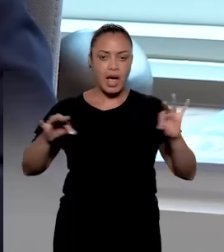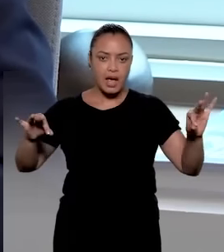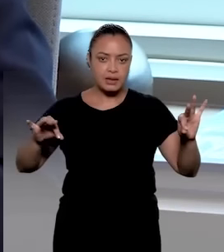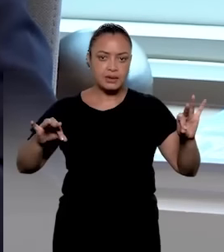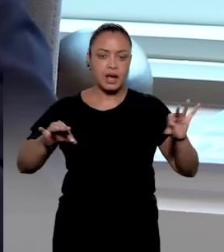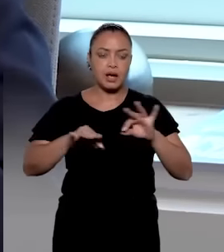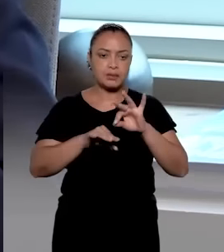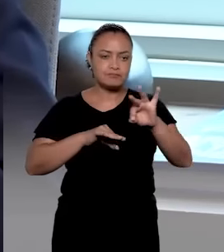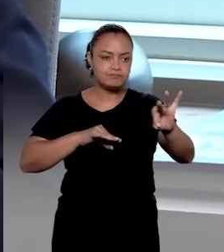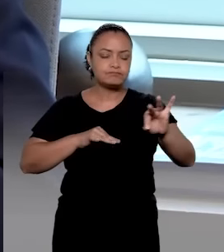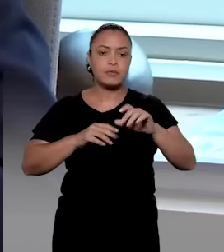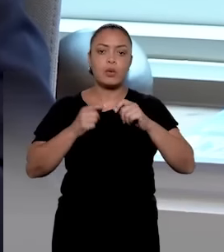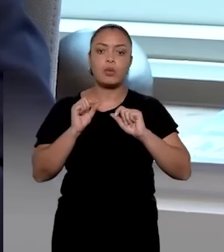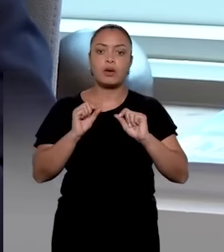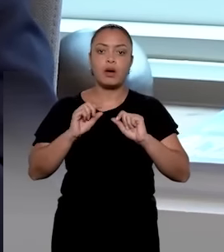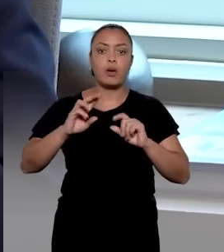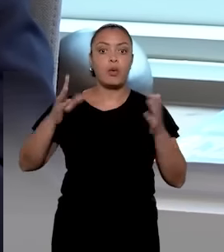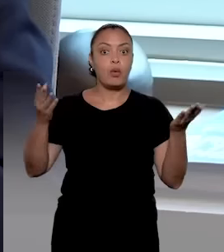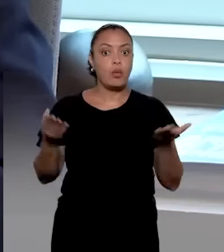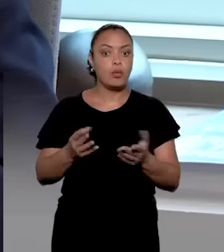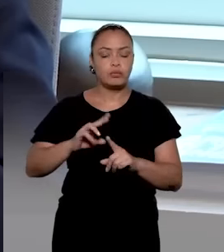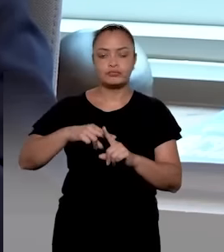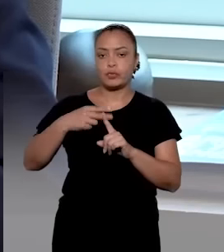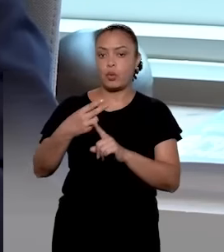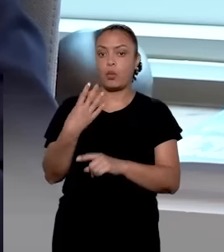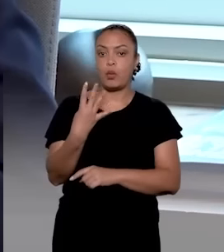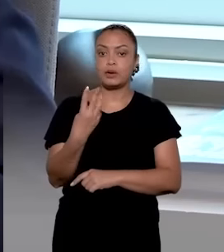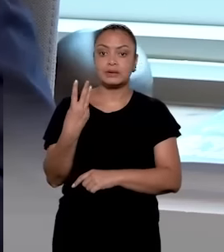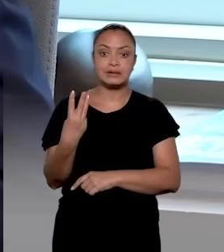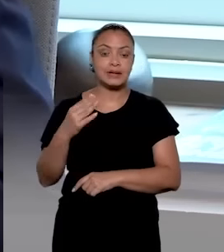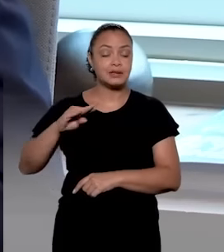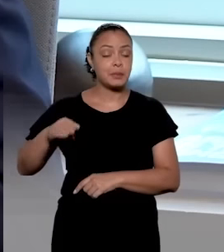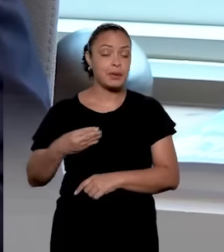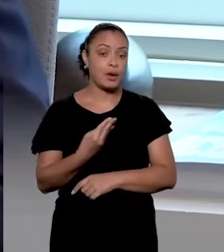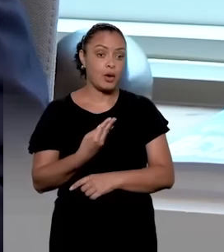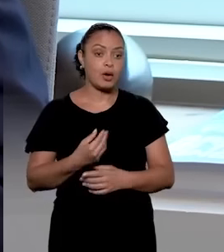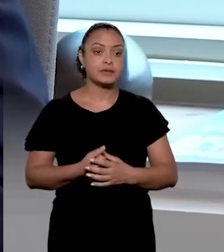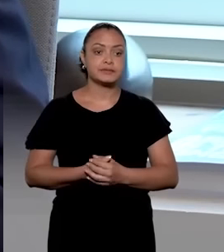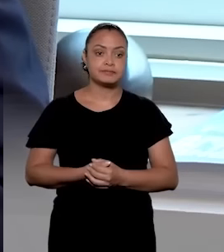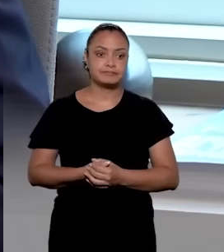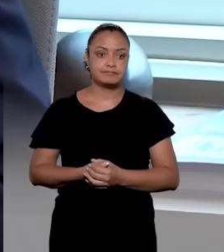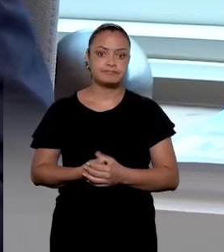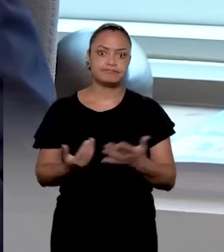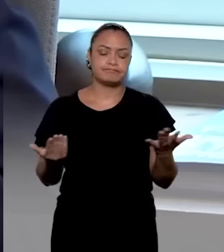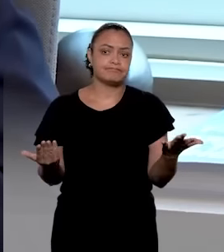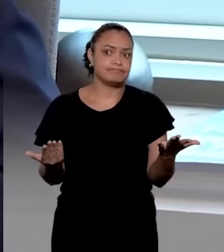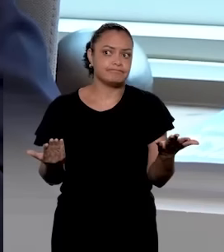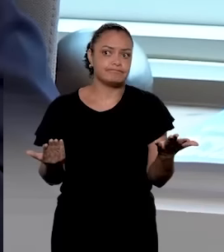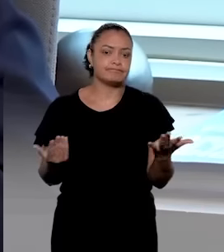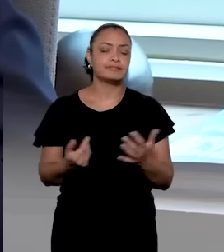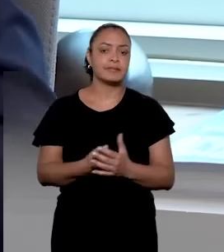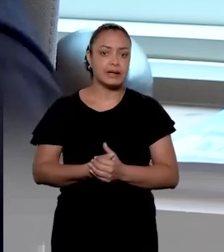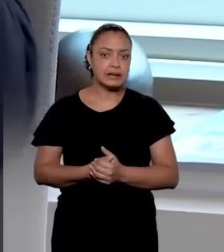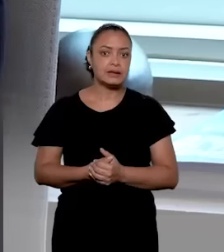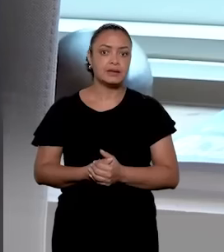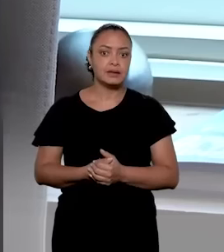Sul, 400 mil hectares, depois veio 1200 hectares, hoje tem 43 milhões de hectares produzindo. É uma